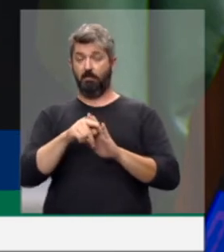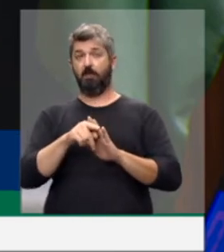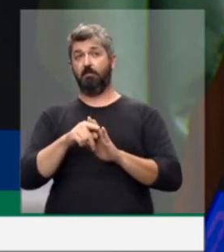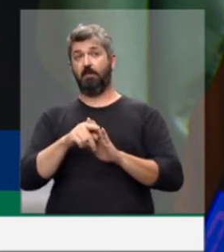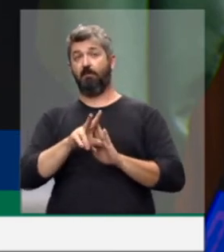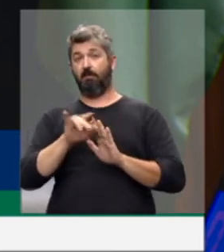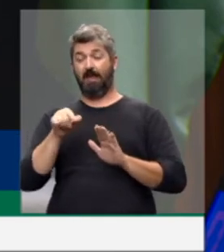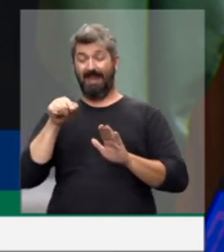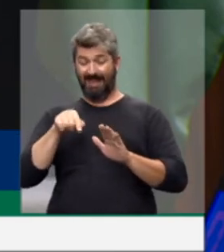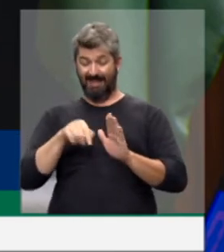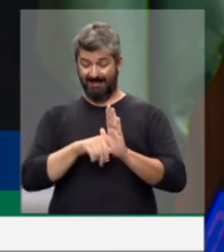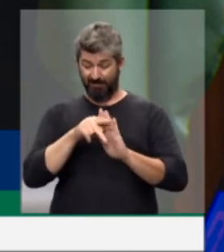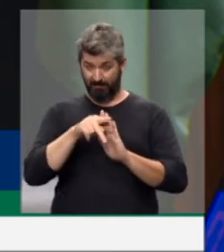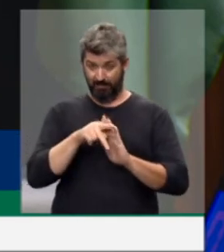FRAGILIZA É FORTALECIDO ENTRE POLÍTICA PÚBLICA, ESTATAIS,